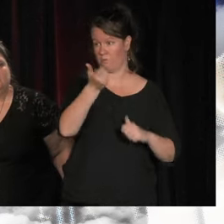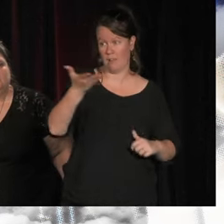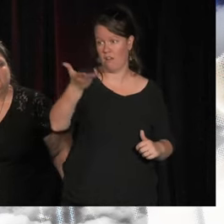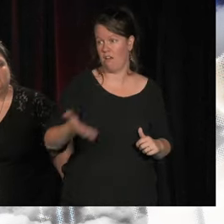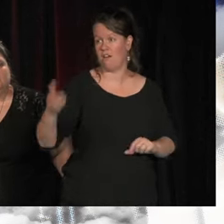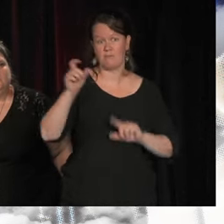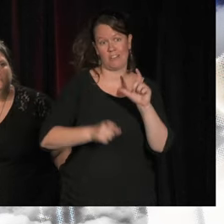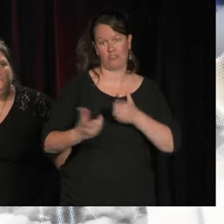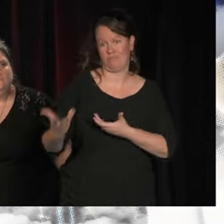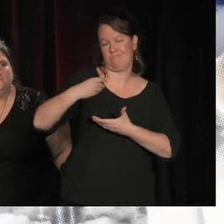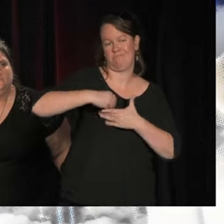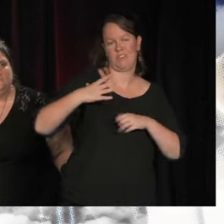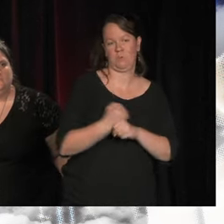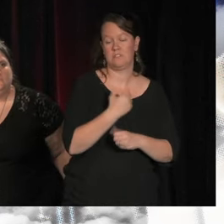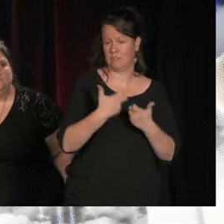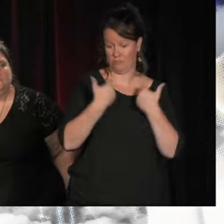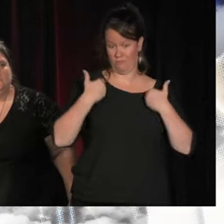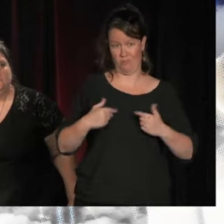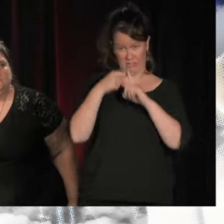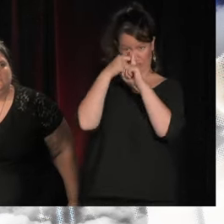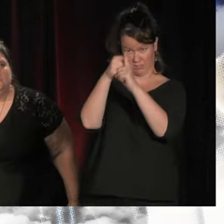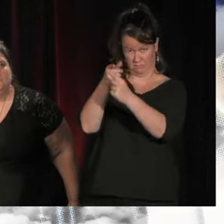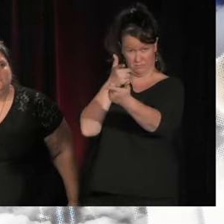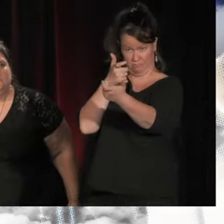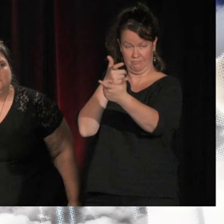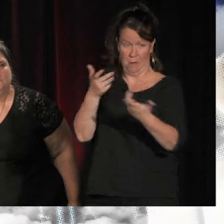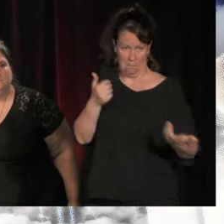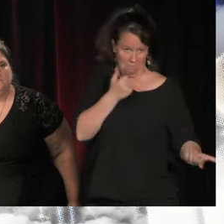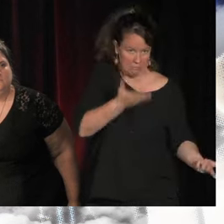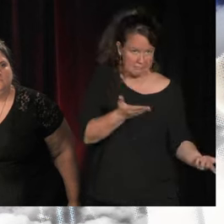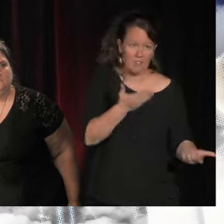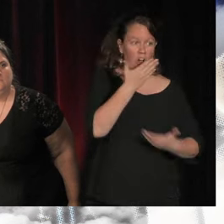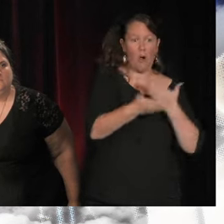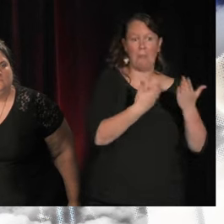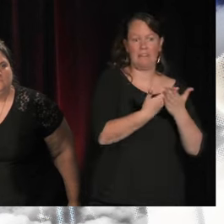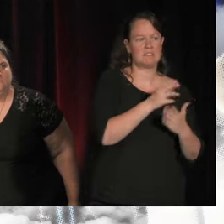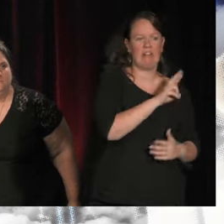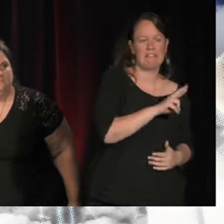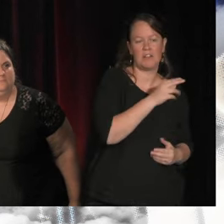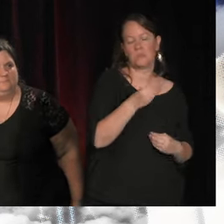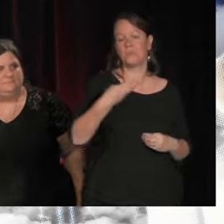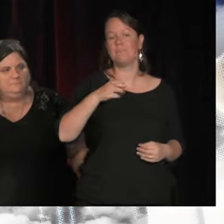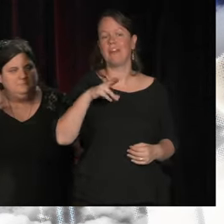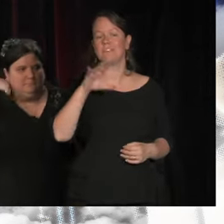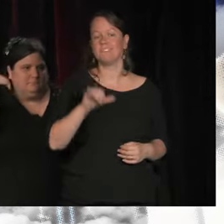Et moi, typiquement, comme je ne sais pas viser, les persos que je jouais, c'était Reinhardt, ou éventuellement, c'est vrai que Mercy, c'était pratique, parce qu'une fois que tu avais bloqué quelqu'un,